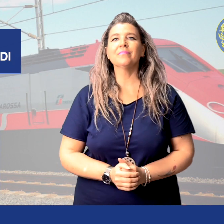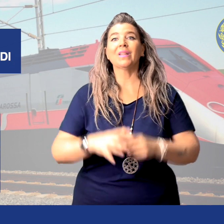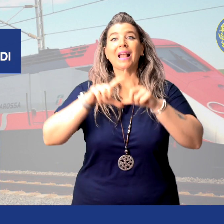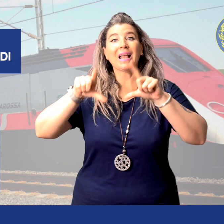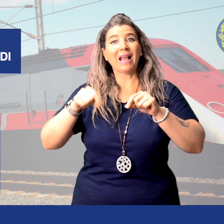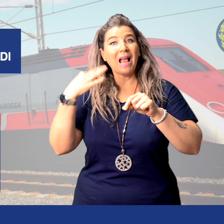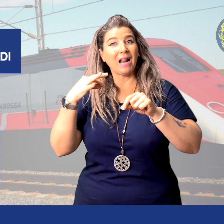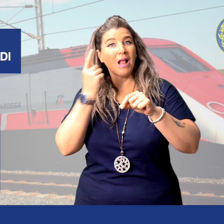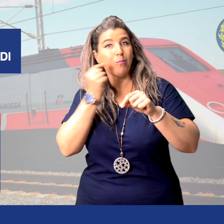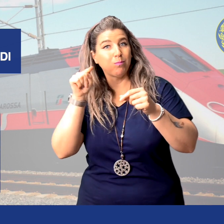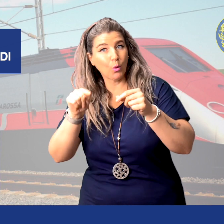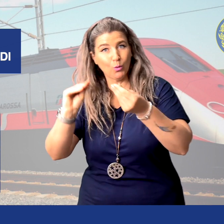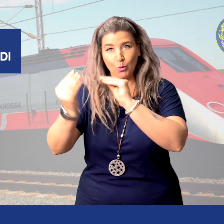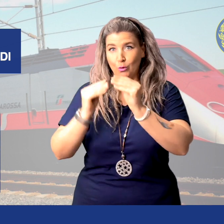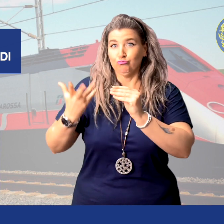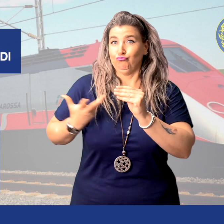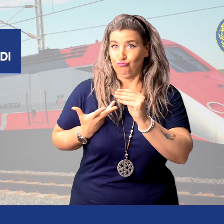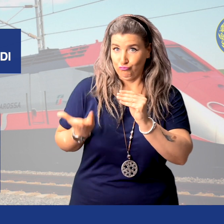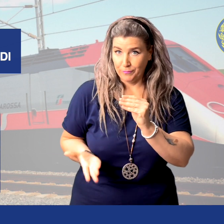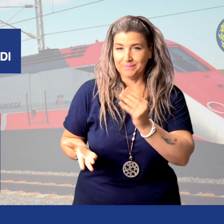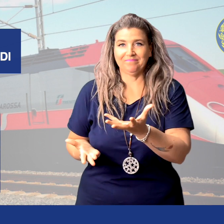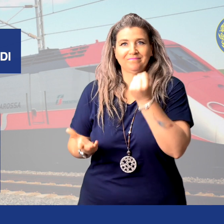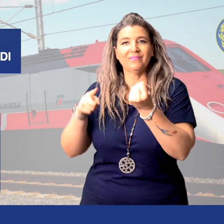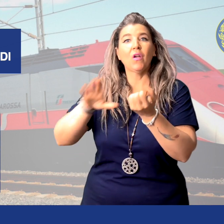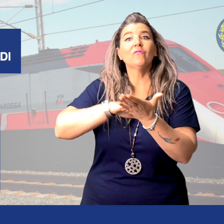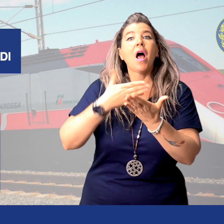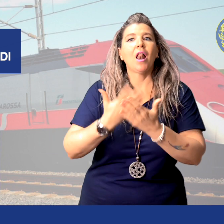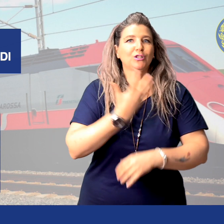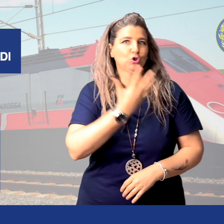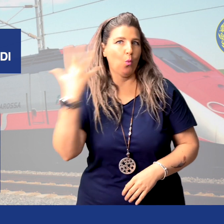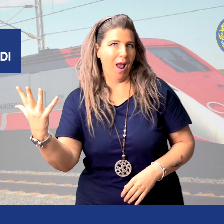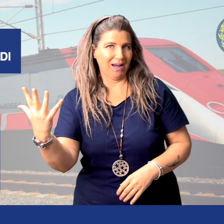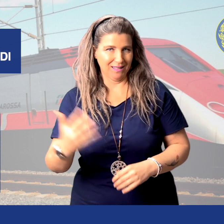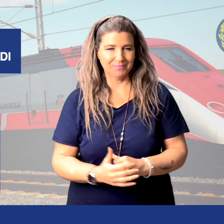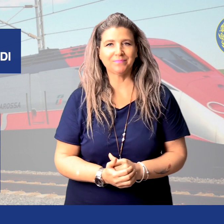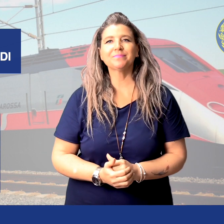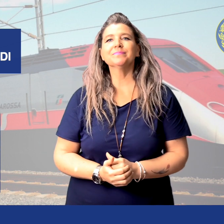La Carta Blu ha una validità di 5 anni